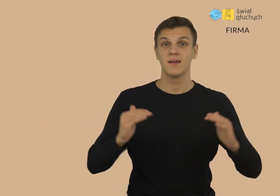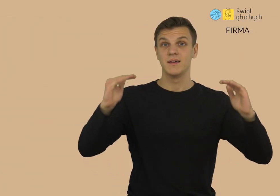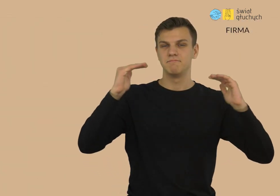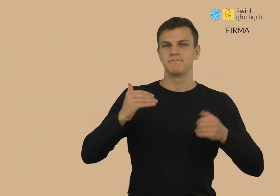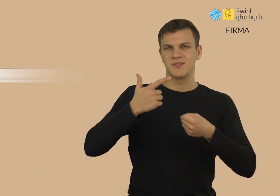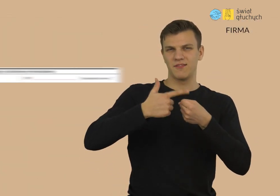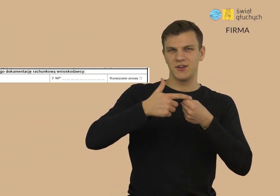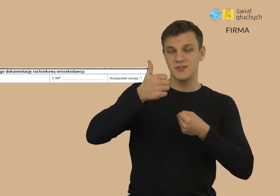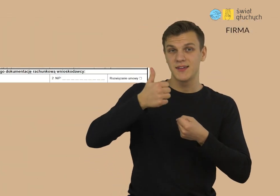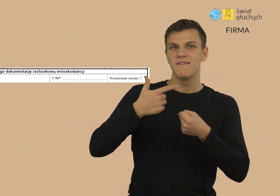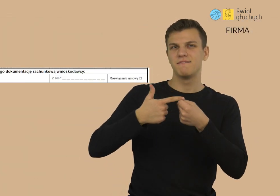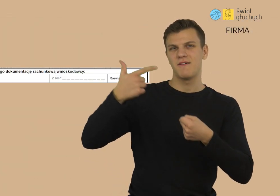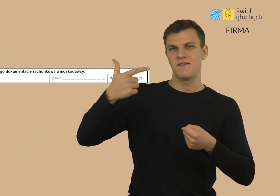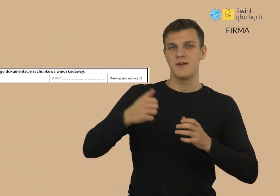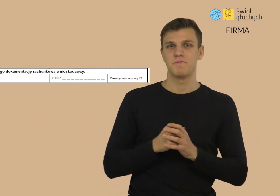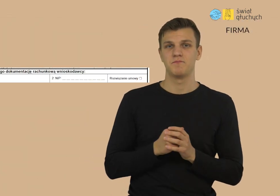Punkty 21 i 22.